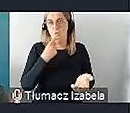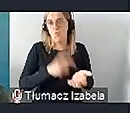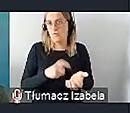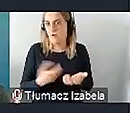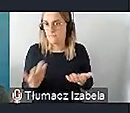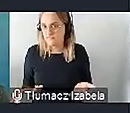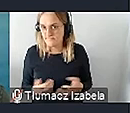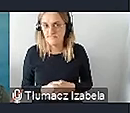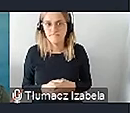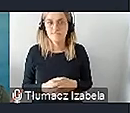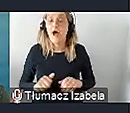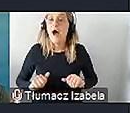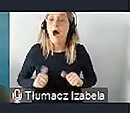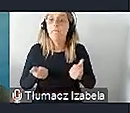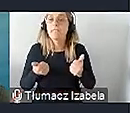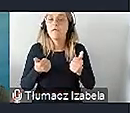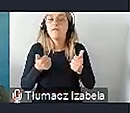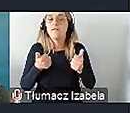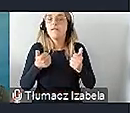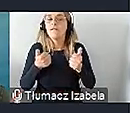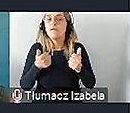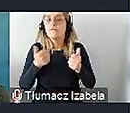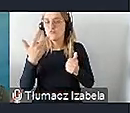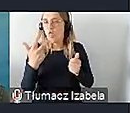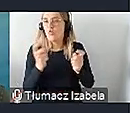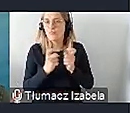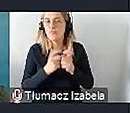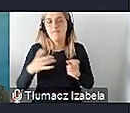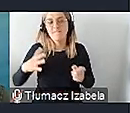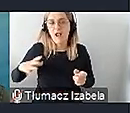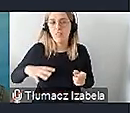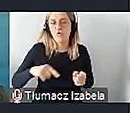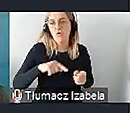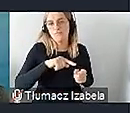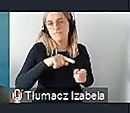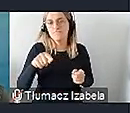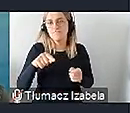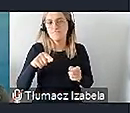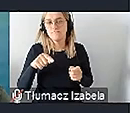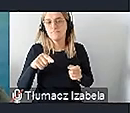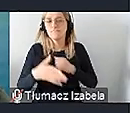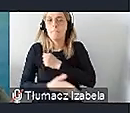I właśnie żeby to osiągnąć, warto postawić na takie podstawowe kształty,